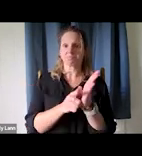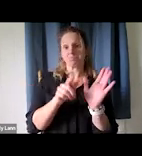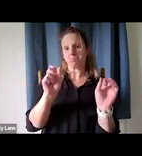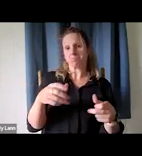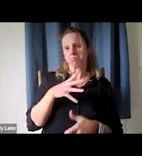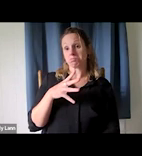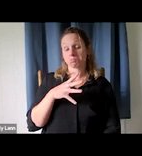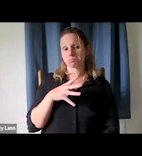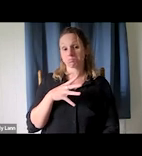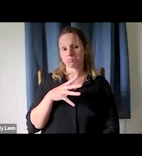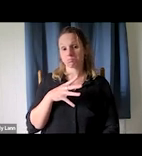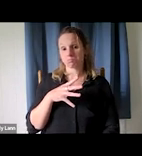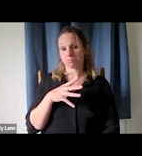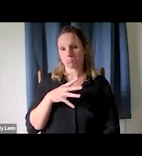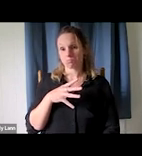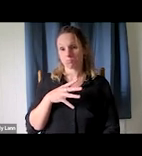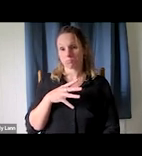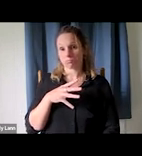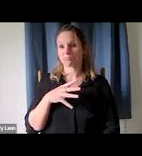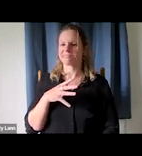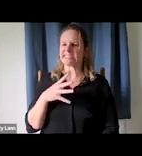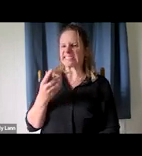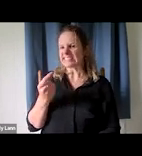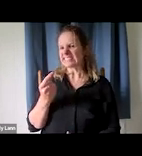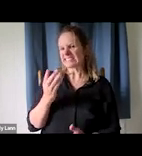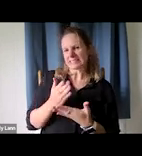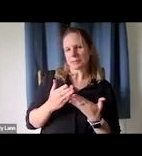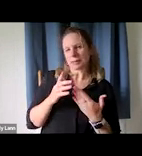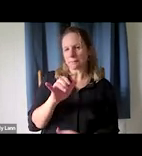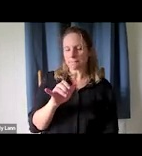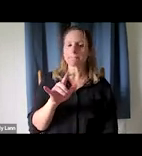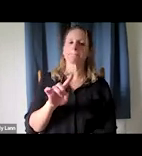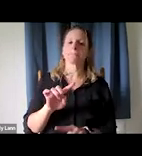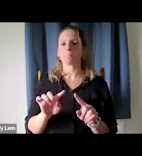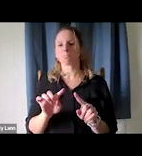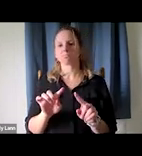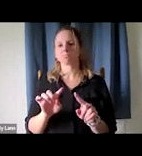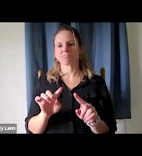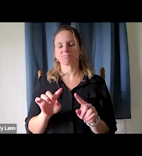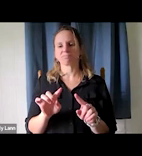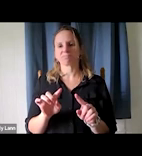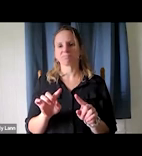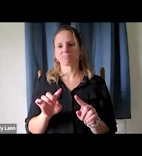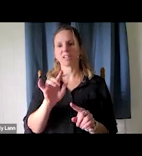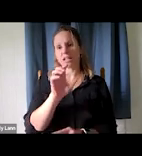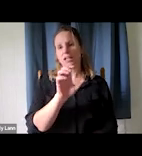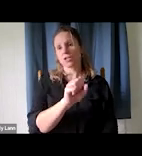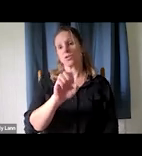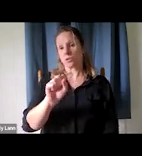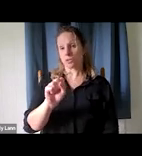así que eso también podría influir un poco, pero típicamente eso es... Es decir, no típicamente, esa es la postura de la seguridad social al respecto.